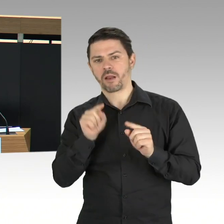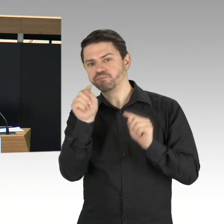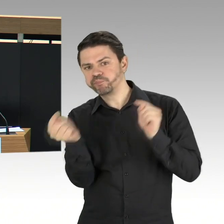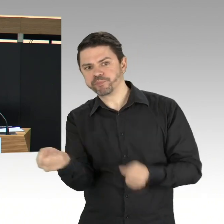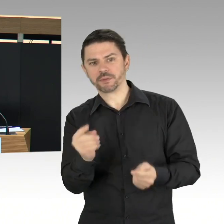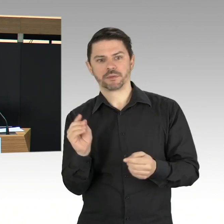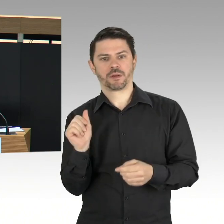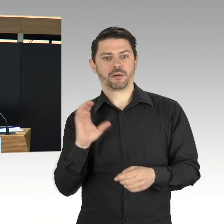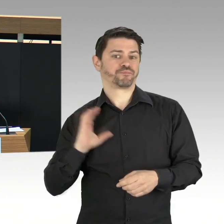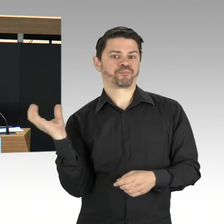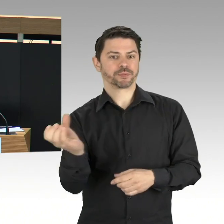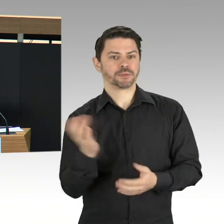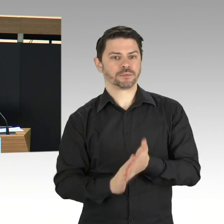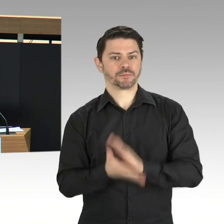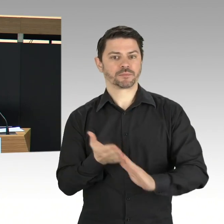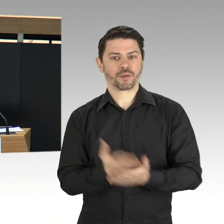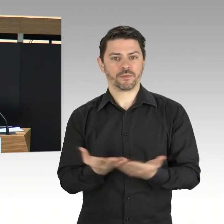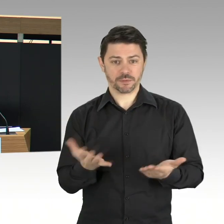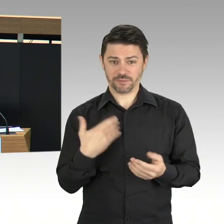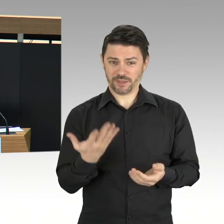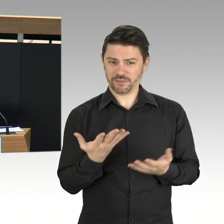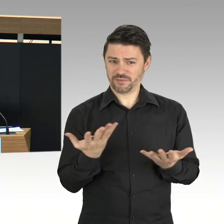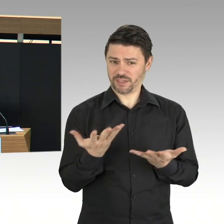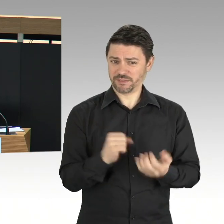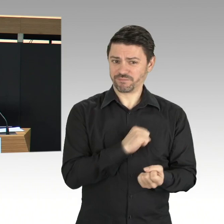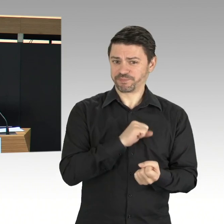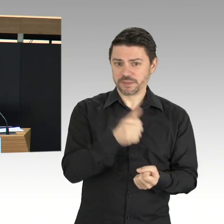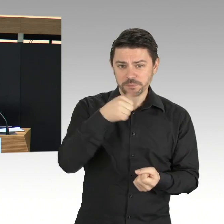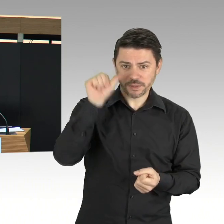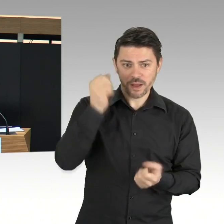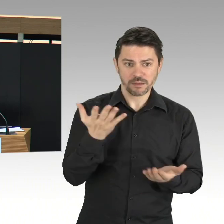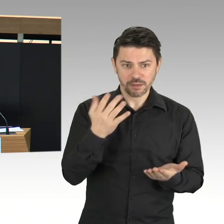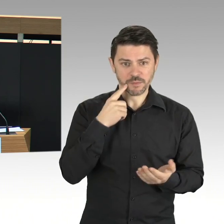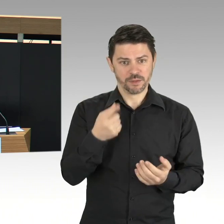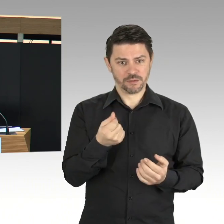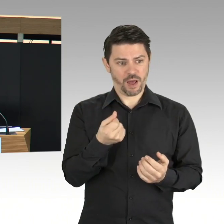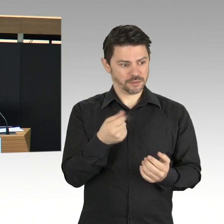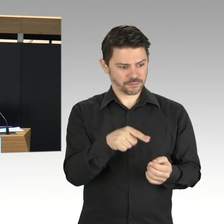Liberal muss nämlich nicht gleich neoliberal bedeuten. Auch Liberale dürfen sozial sein, meine Damen und Herren.